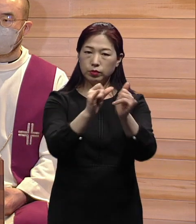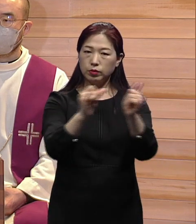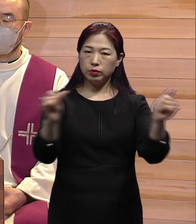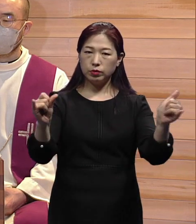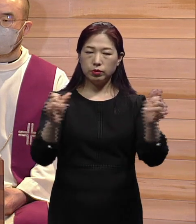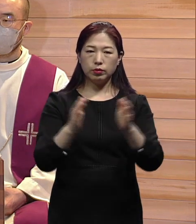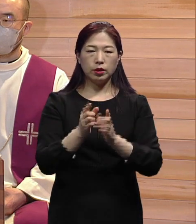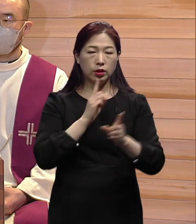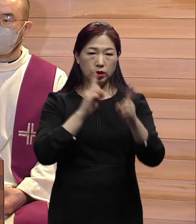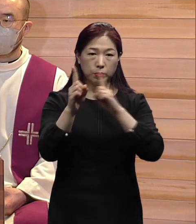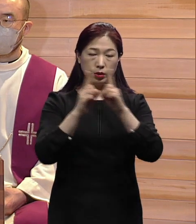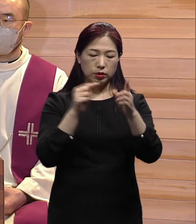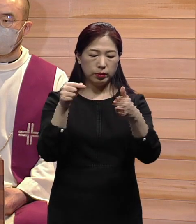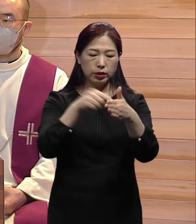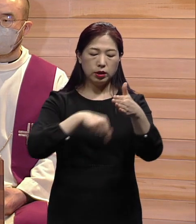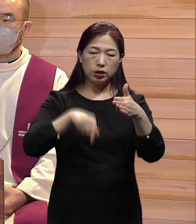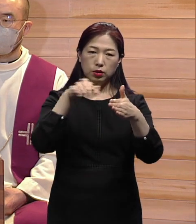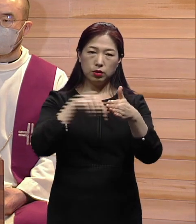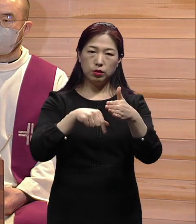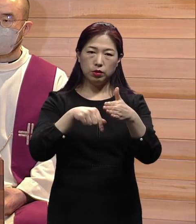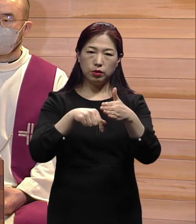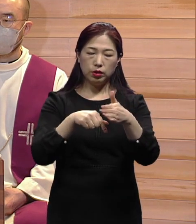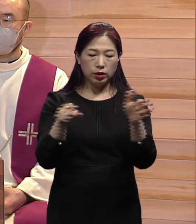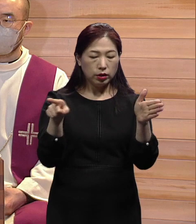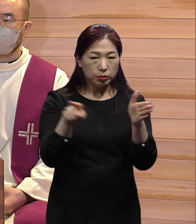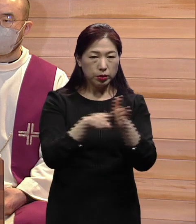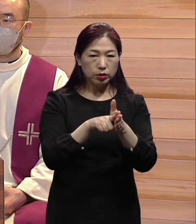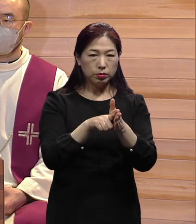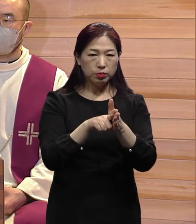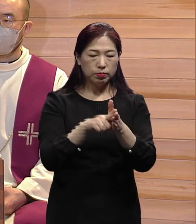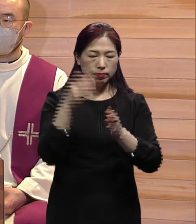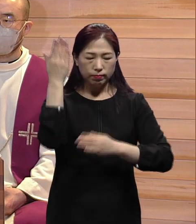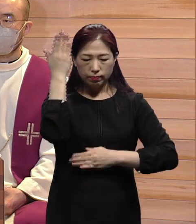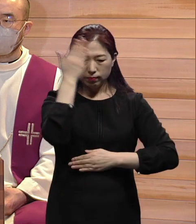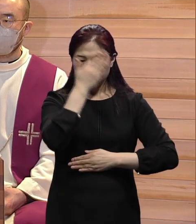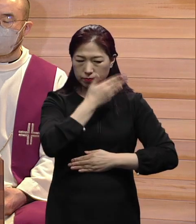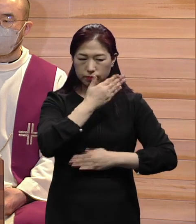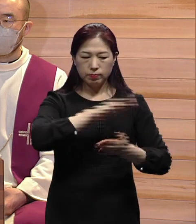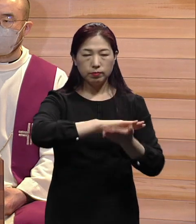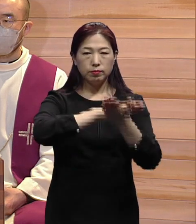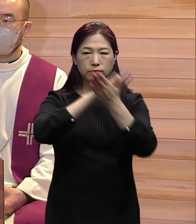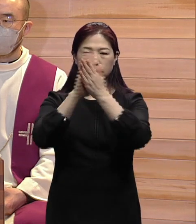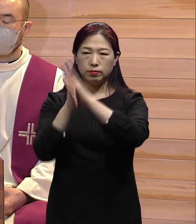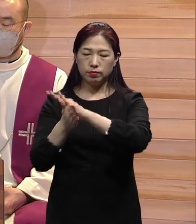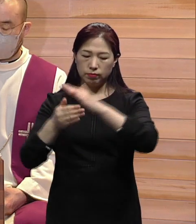말씀 안에서 우리 믿음의 정화를 이루어 나갑시다